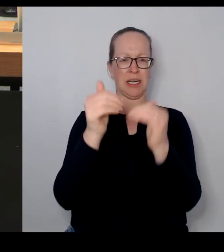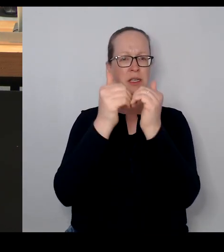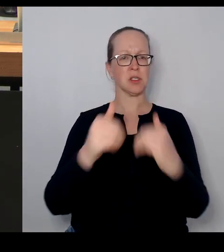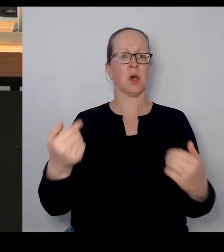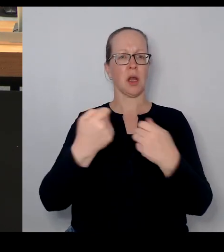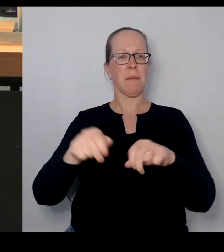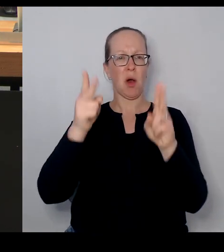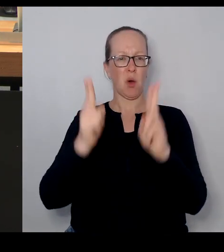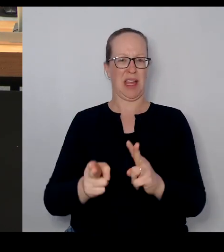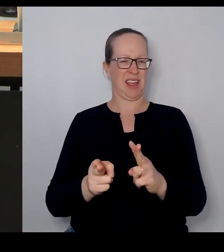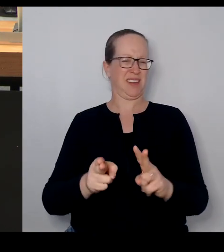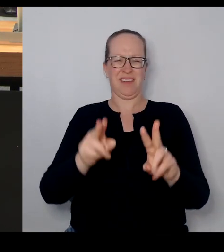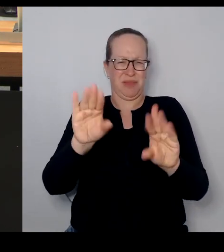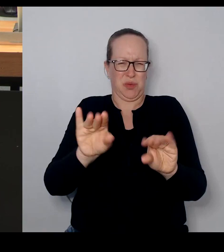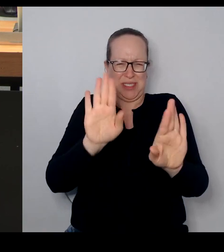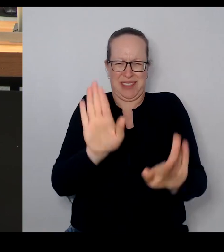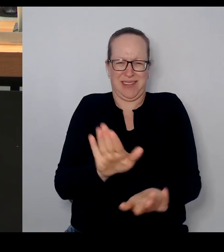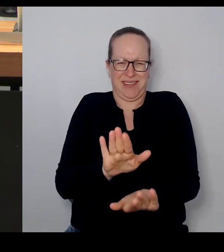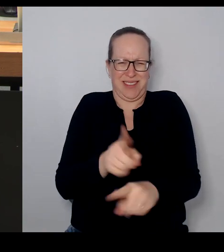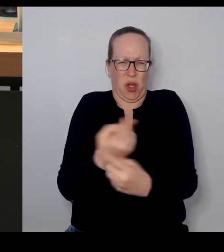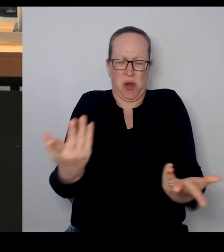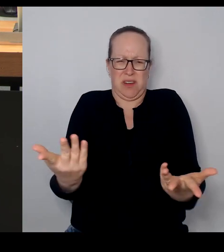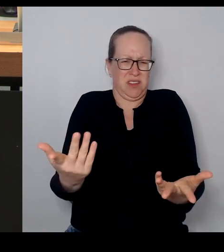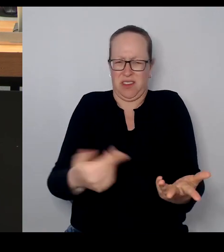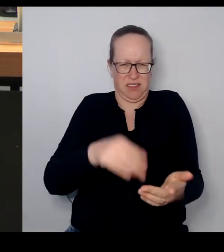damen und herren. Muss ich ganz ehrlich sagen muss ich ganz ehrlich sagen